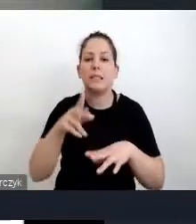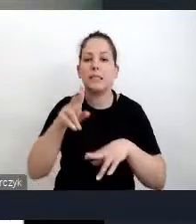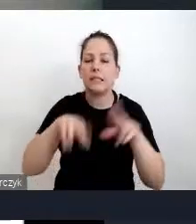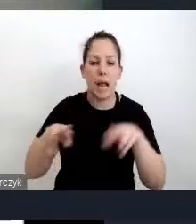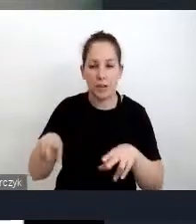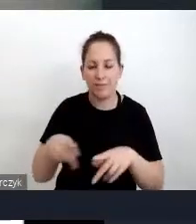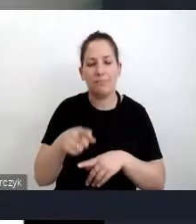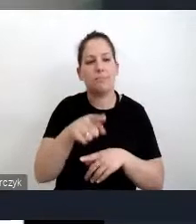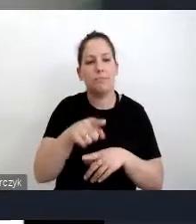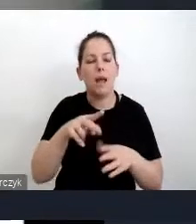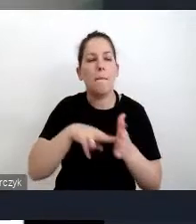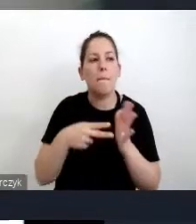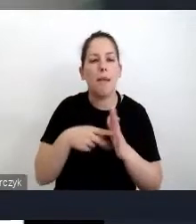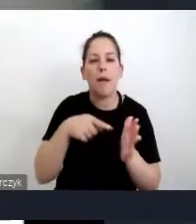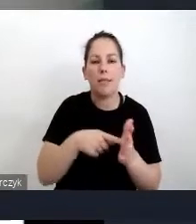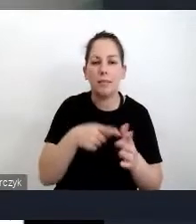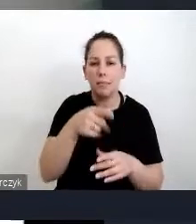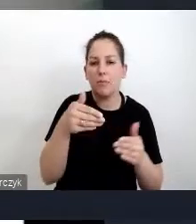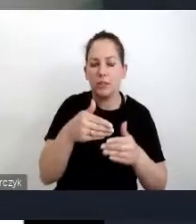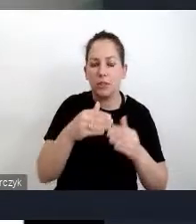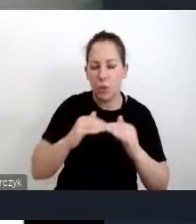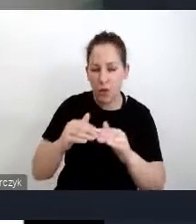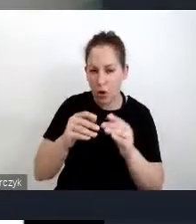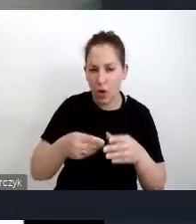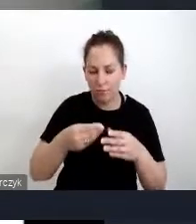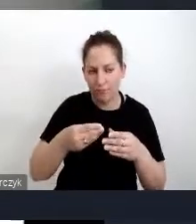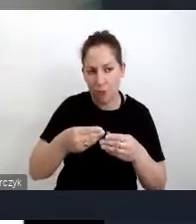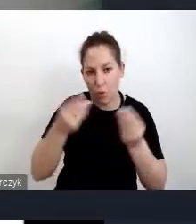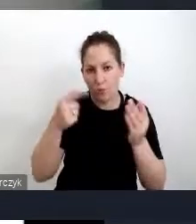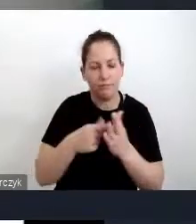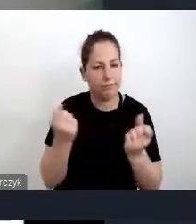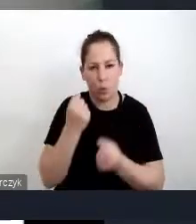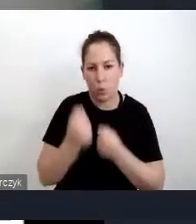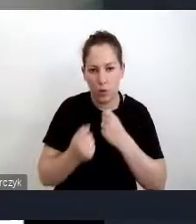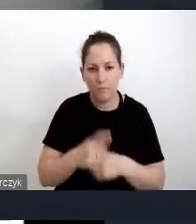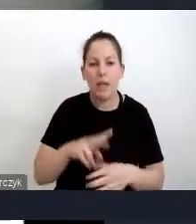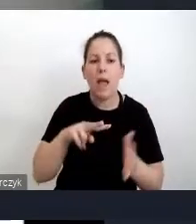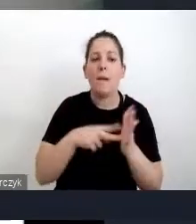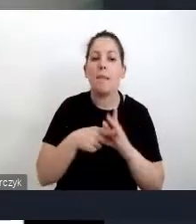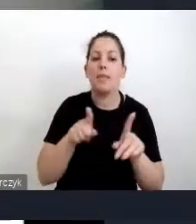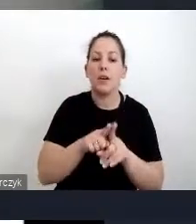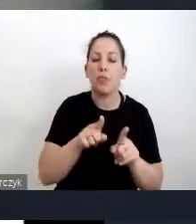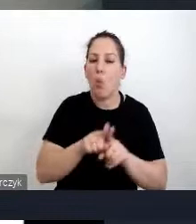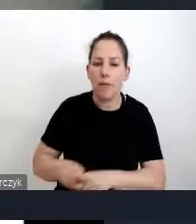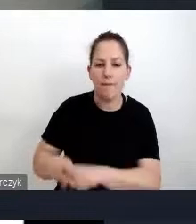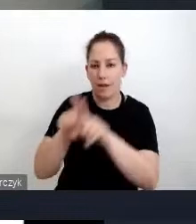że planowanie realizacji Celów Zrównoważonego Rozwoju jest nie lada wyzwaniem. Agenda jest także uniwersalna. Dotyczy wszystkich krajów,